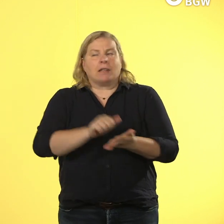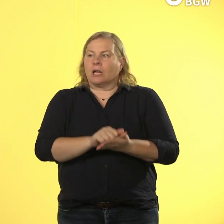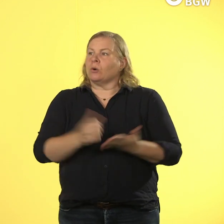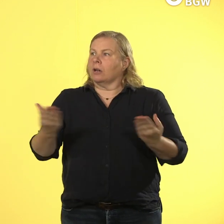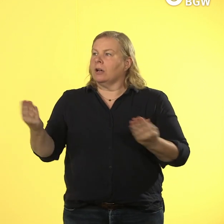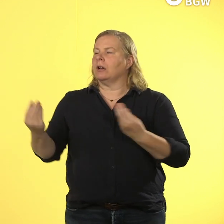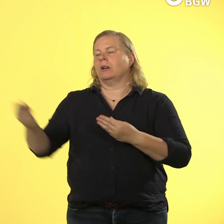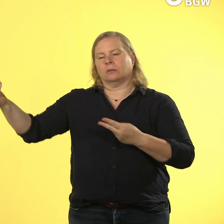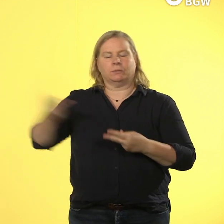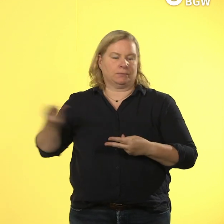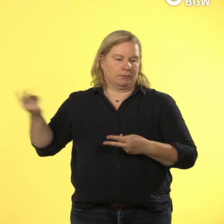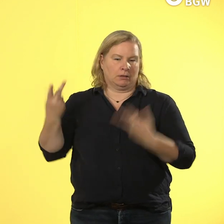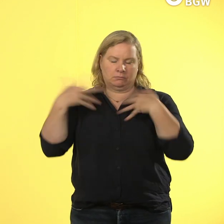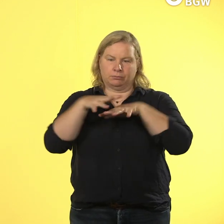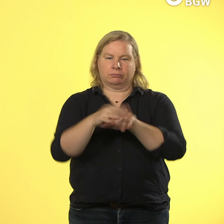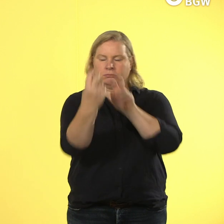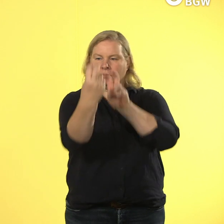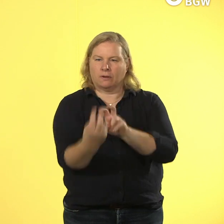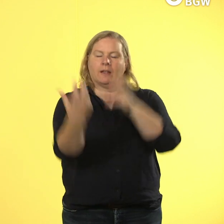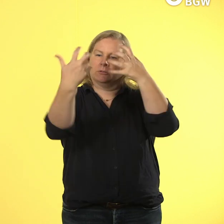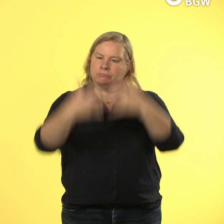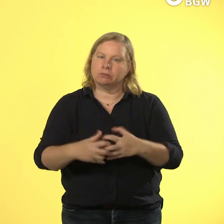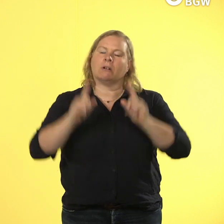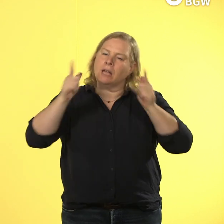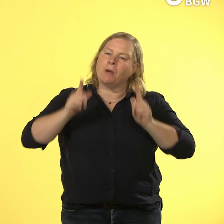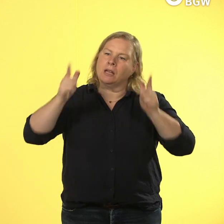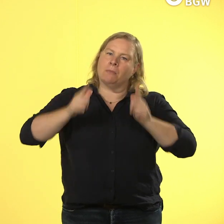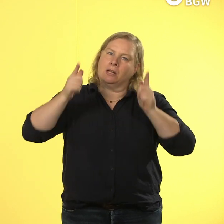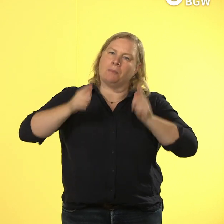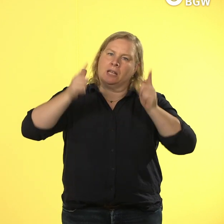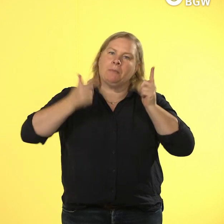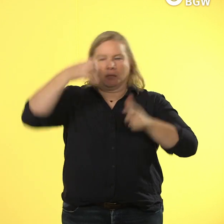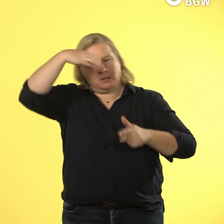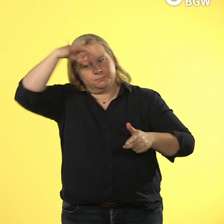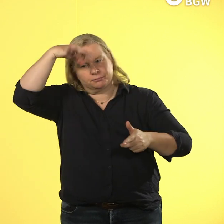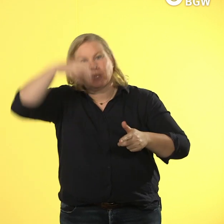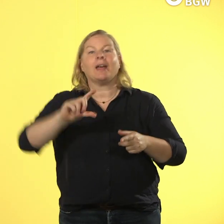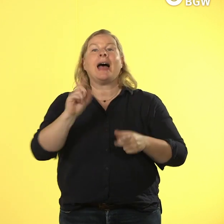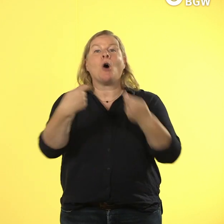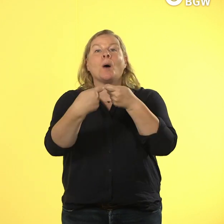Es wird ein bisschen Oxytocin, das Bindungshormon, ausgeschüttet, aber danach reden wir nur noch über alles, was schlecht ist,